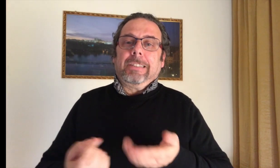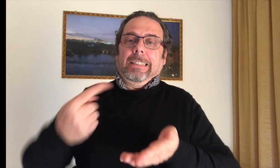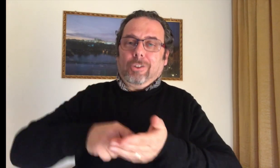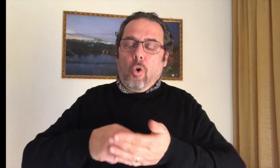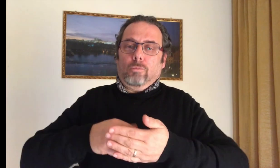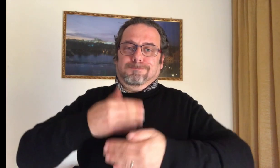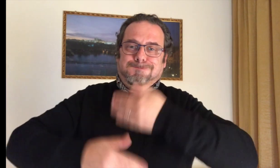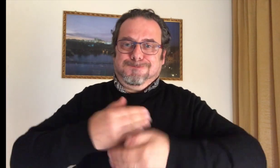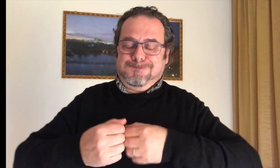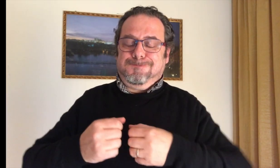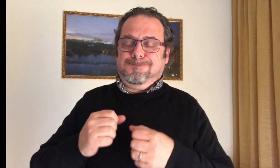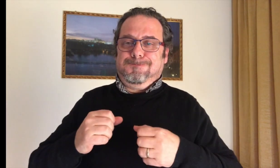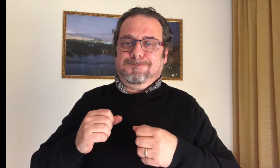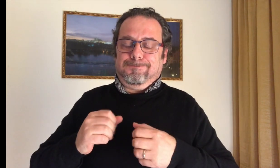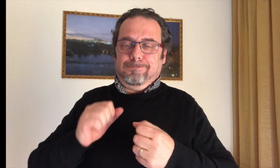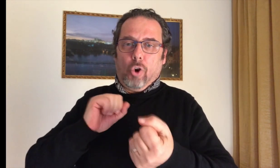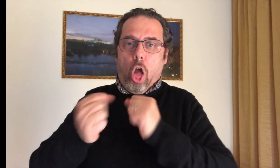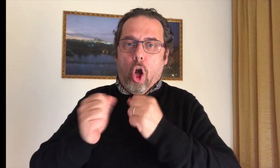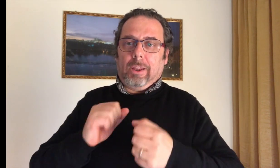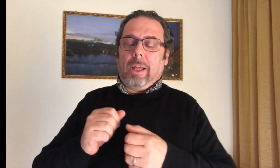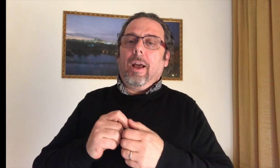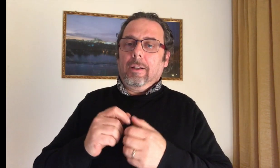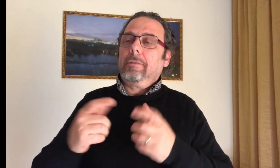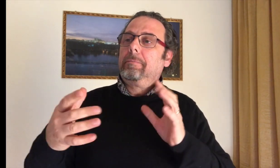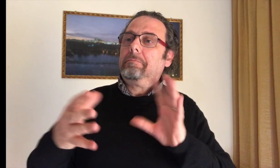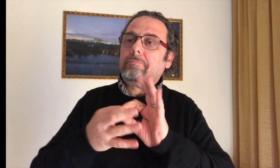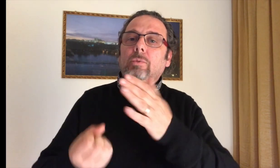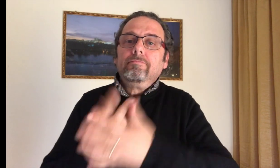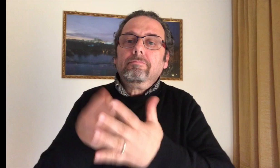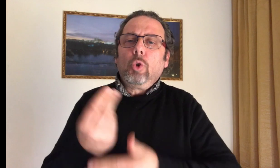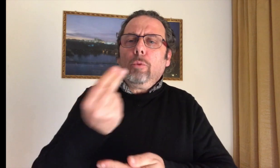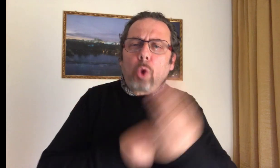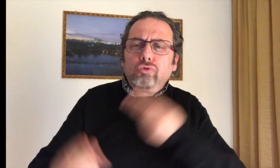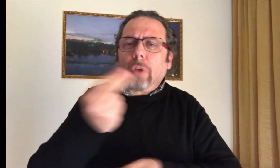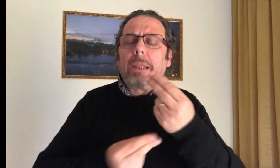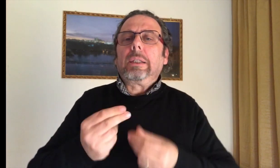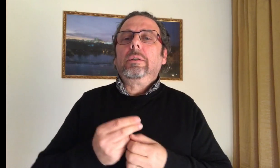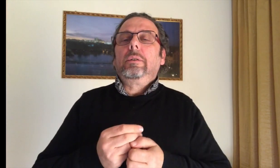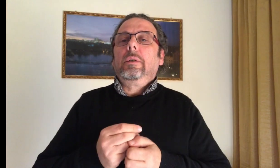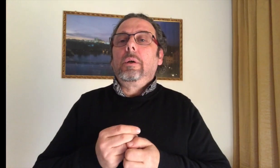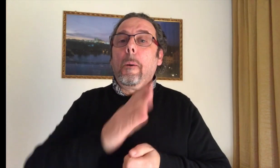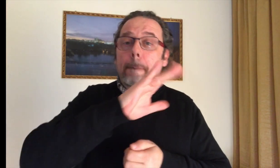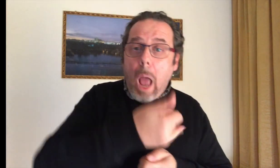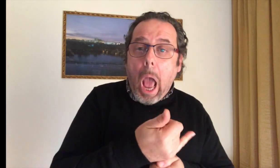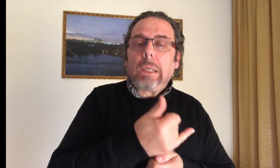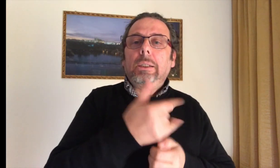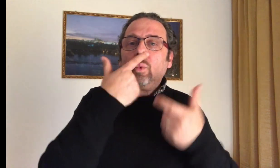entusiasmo con le nostre battaglie, riorganizzando e redigendo tanti progetti con Claudio Baj per il